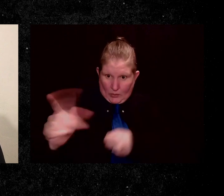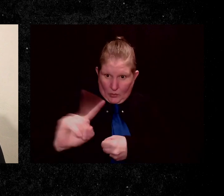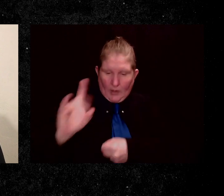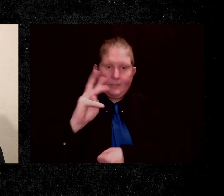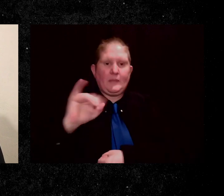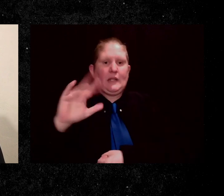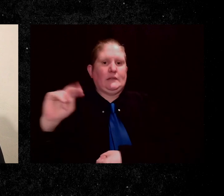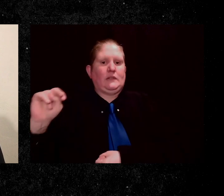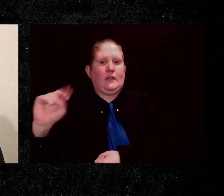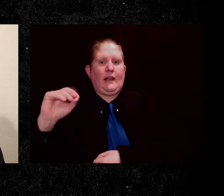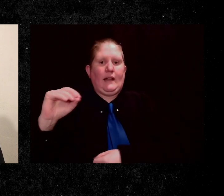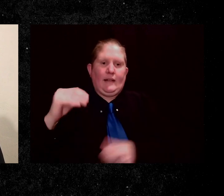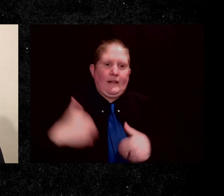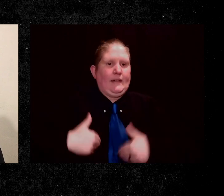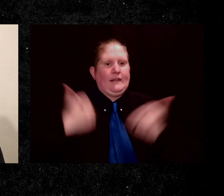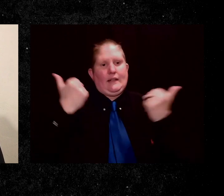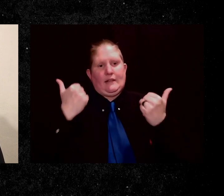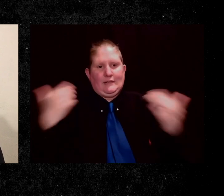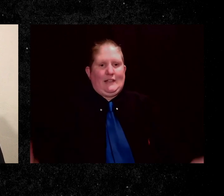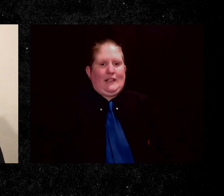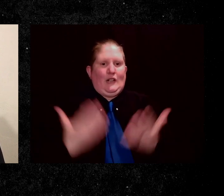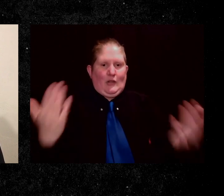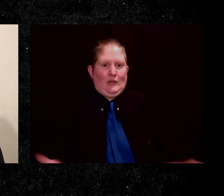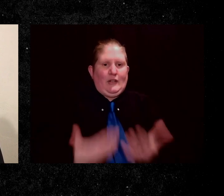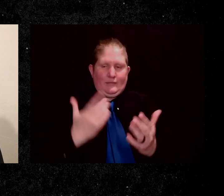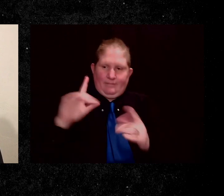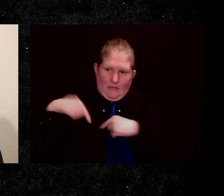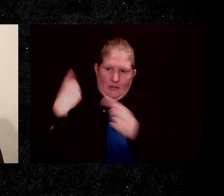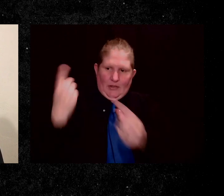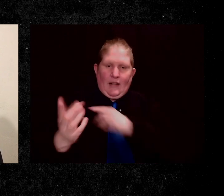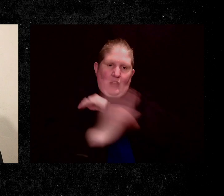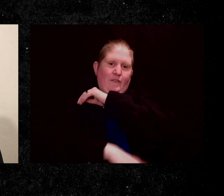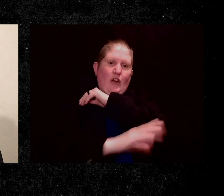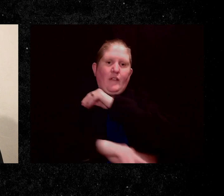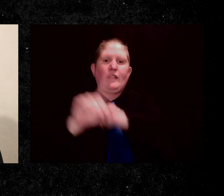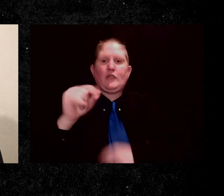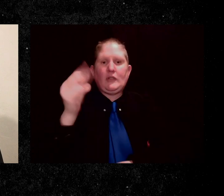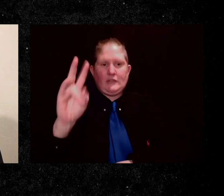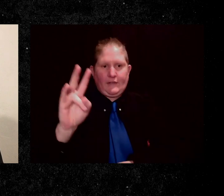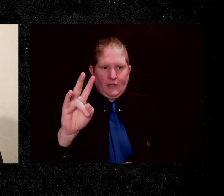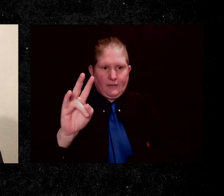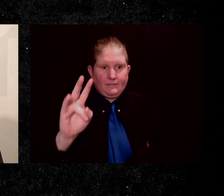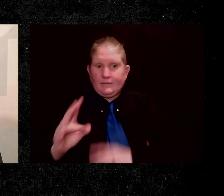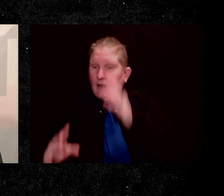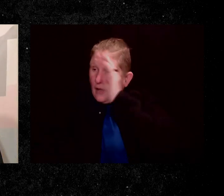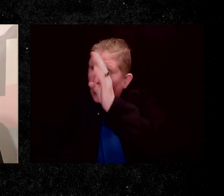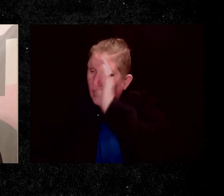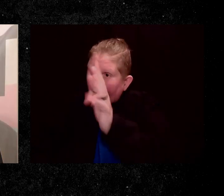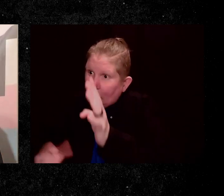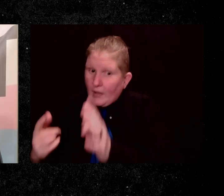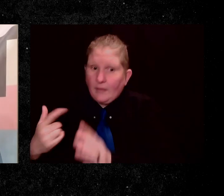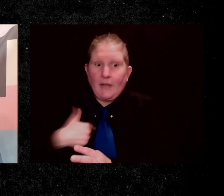Estamos ubicados en Minneapolis, Minnesota, y como el grupo más joven aquí, hemos estado presentes desde el otoño de 2017.